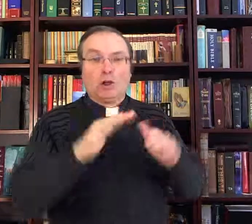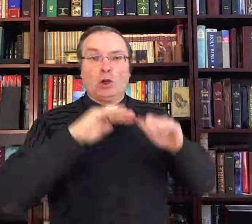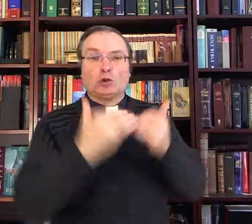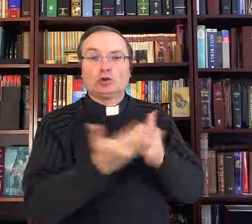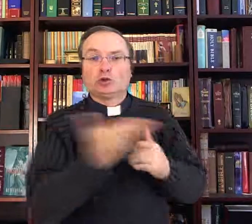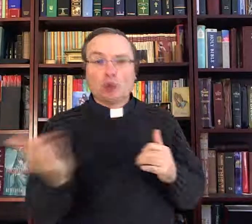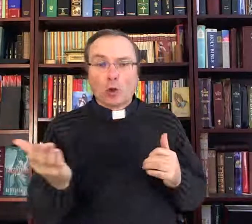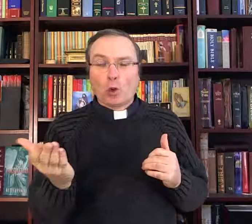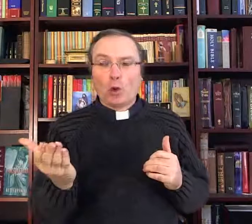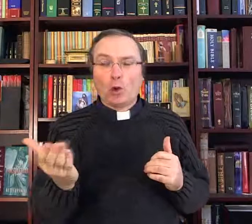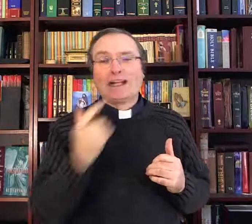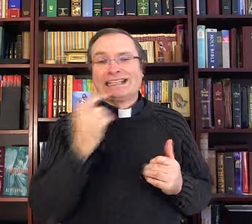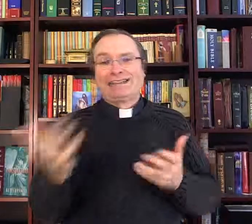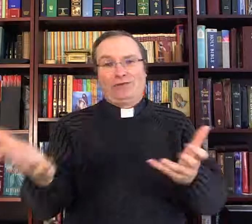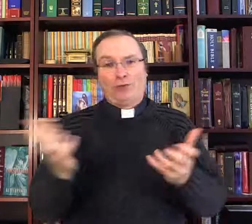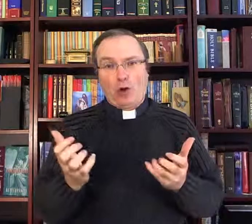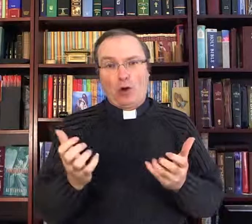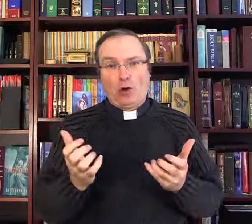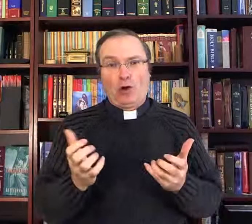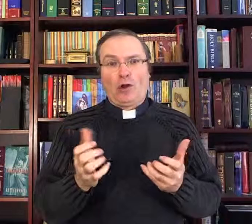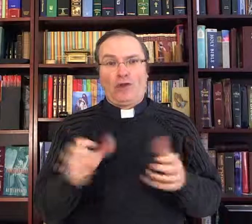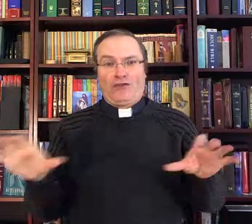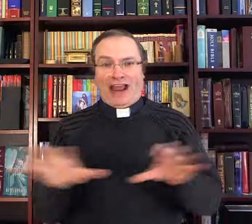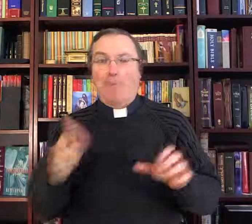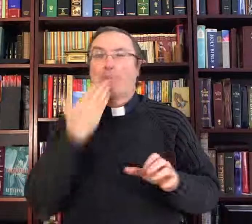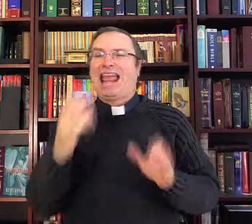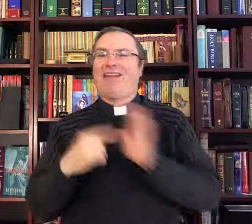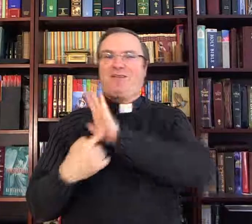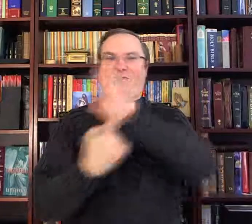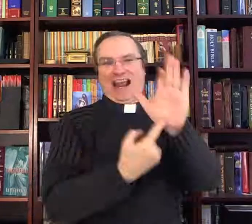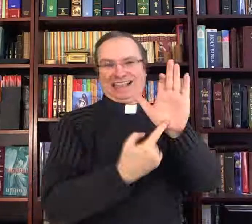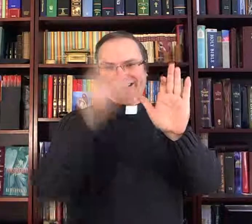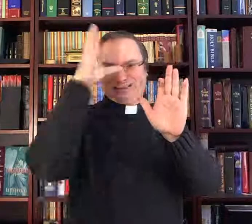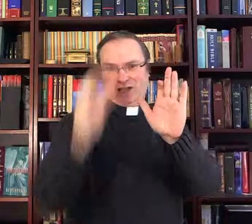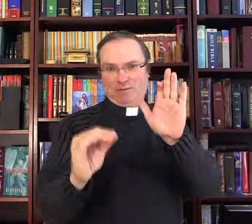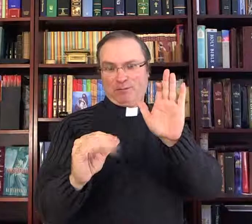Tous ceux qui veulent se faire bien voir par les hommes